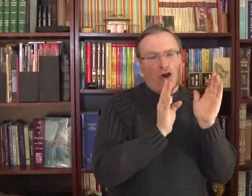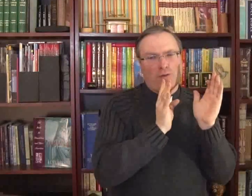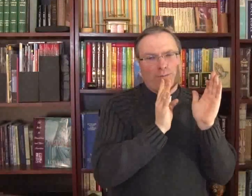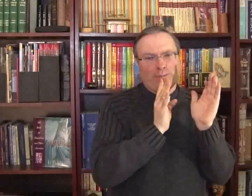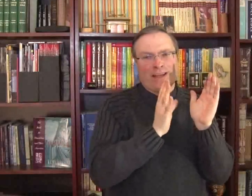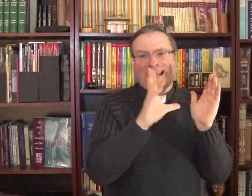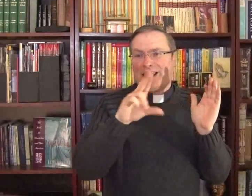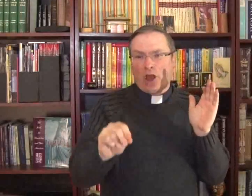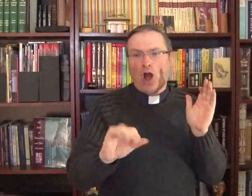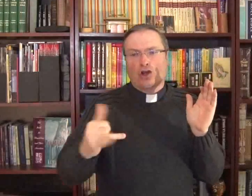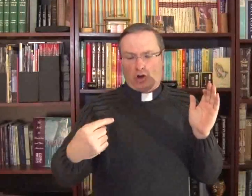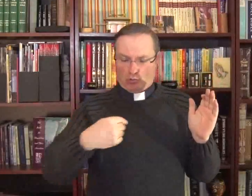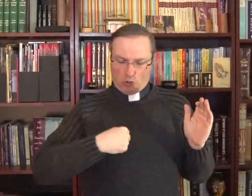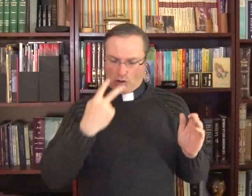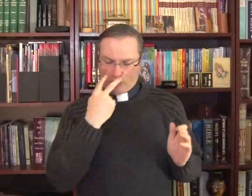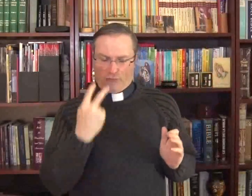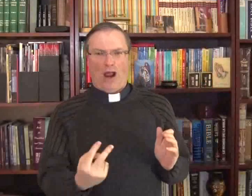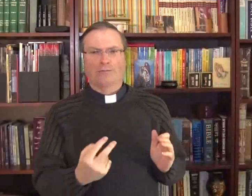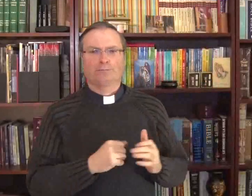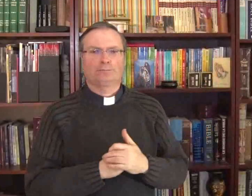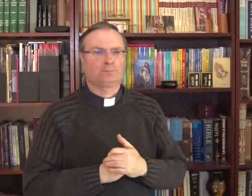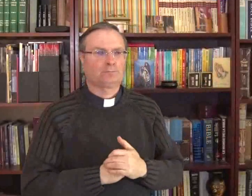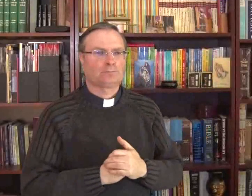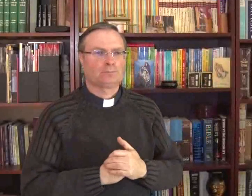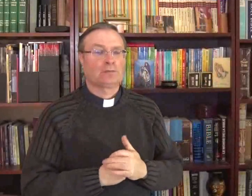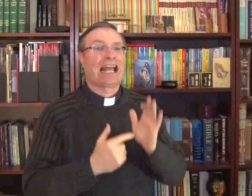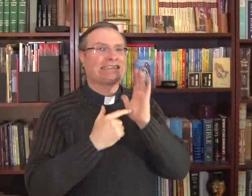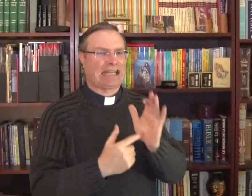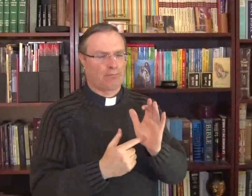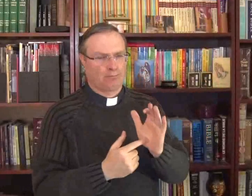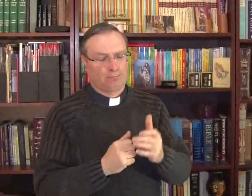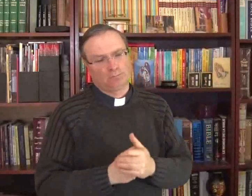et non ce que moi je vois. Exemple;